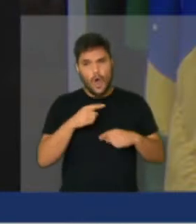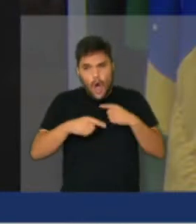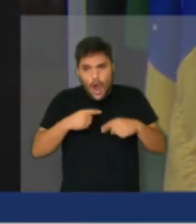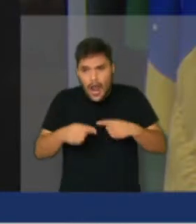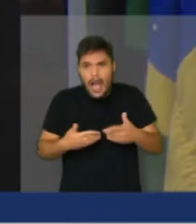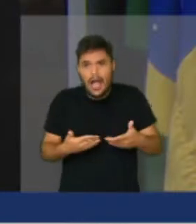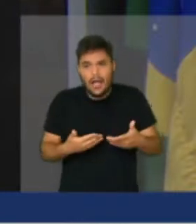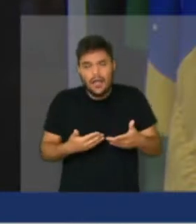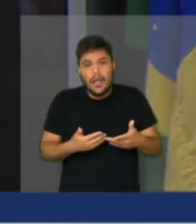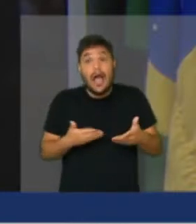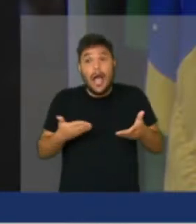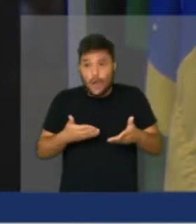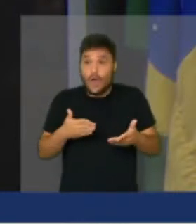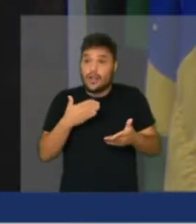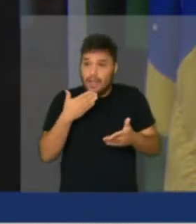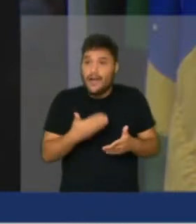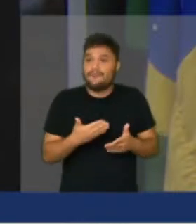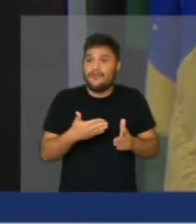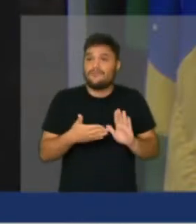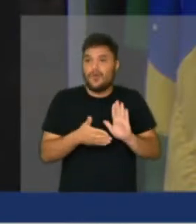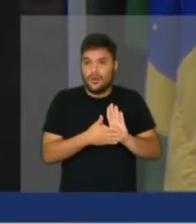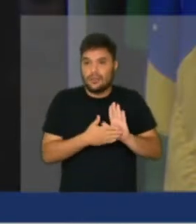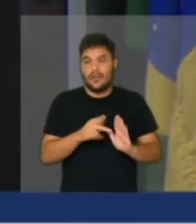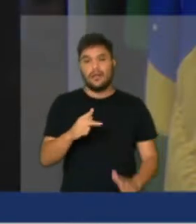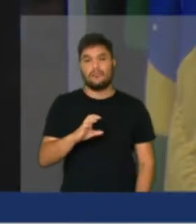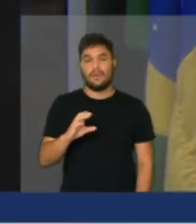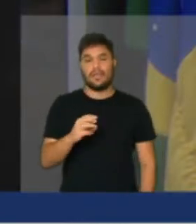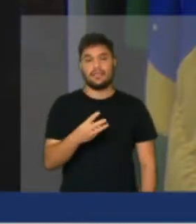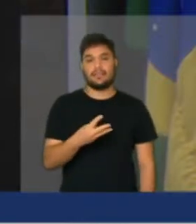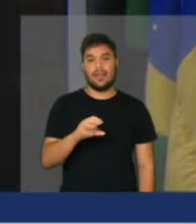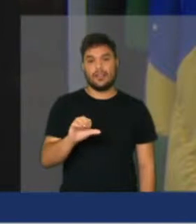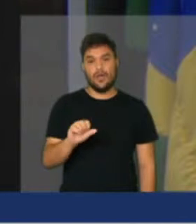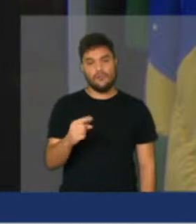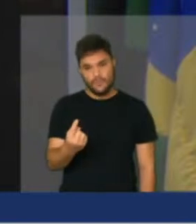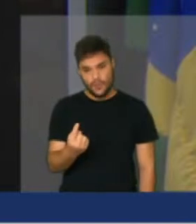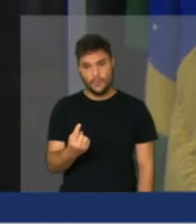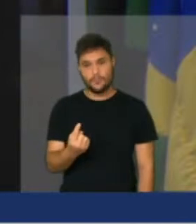ADIAR POR MUITO TEMPO ESTÁ A FAVOR DESTA PEC 391 A DOS